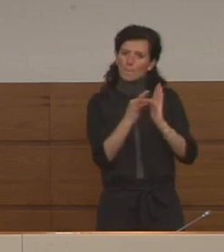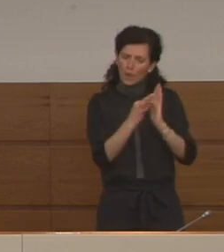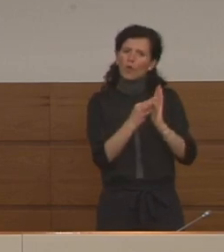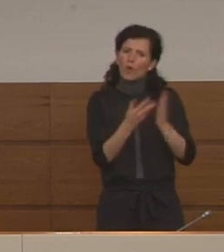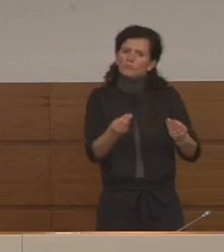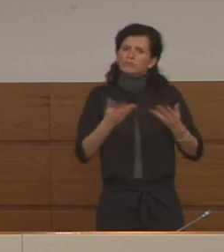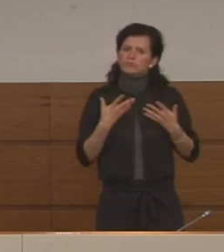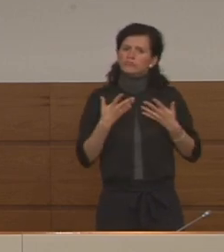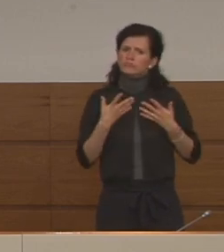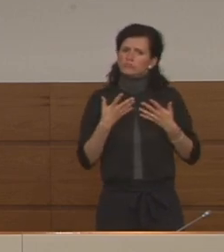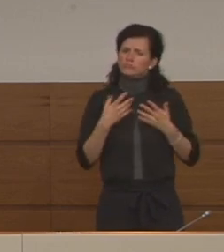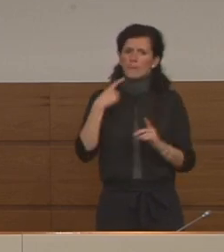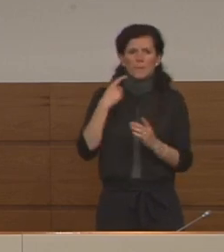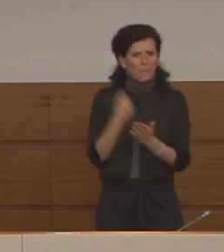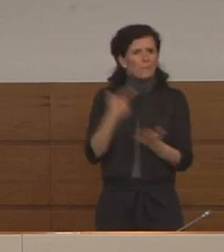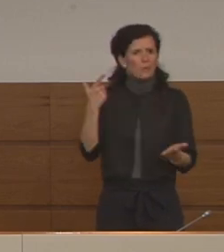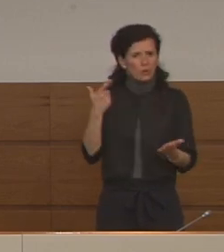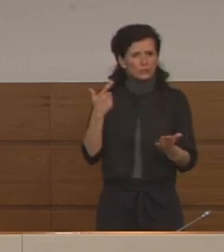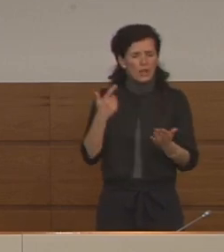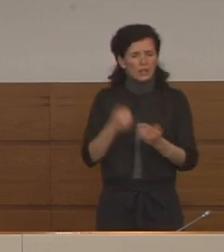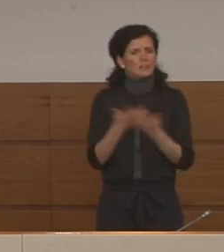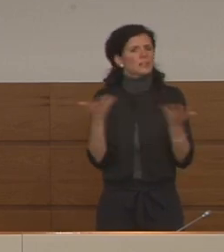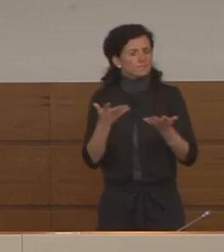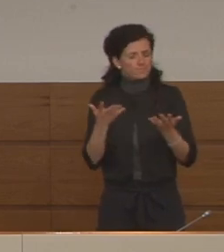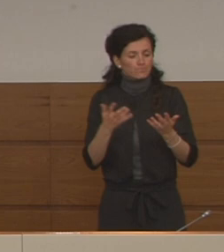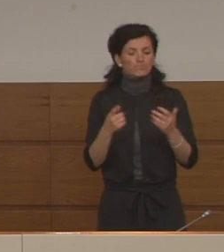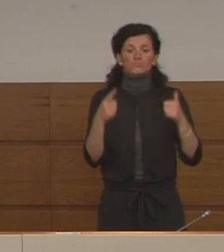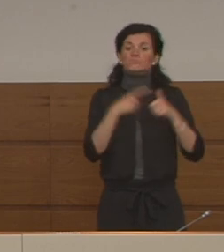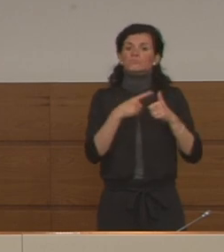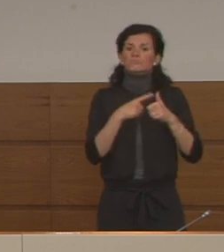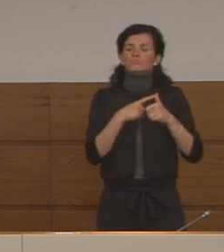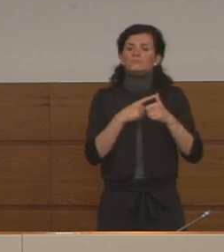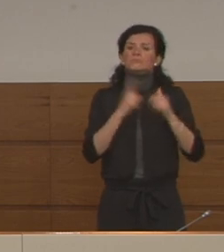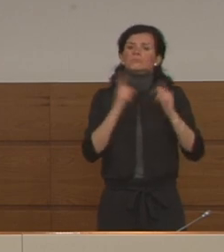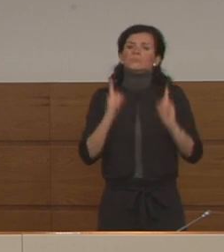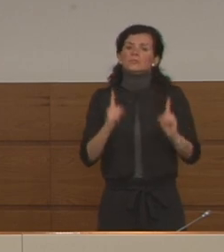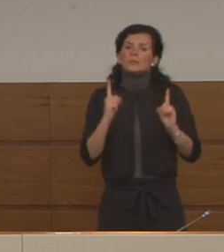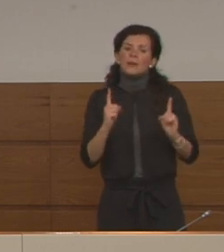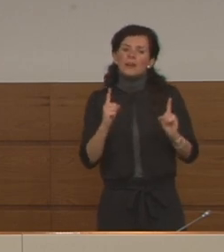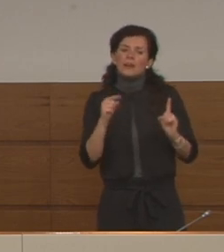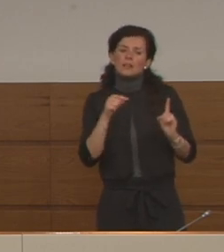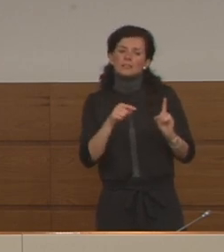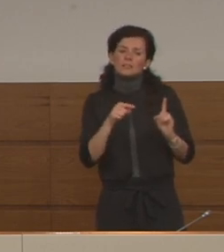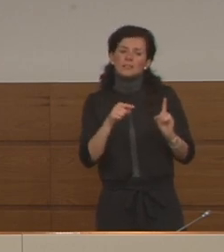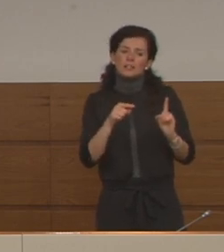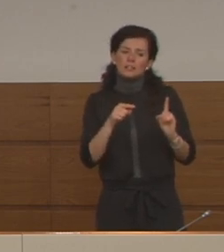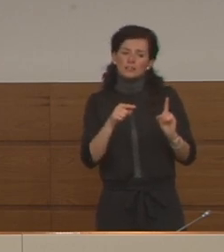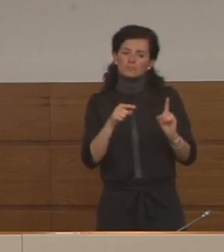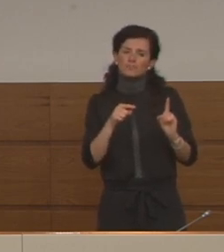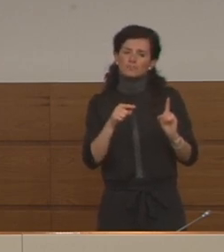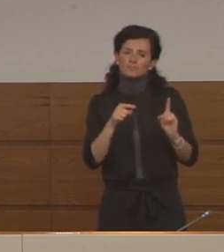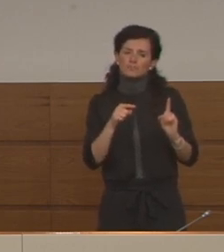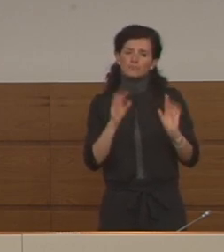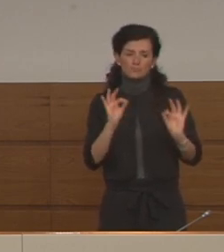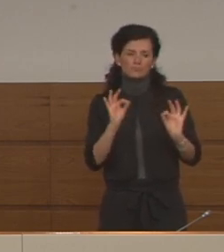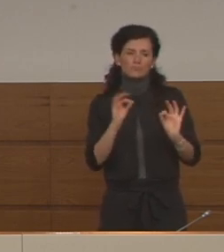Il primo è che molto è condizionato dal grosso impatto che, proprio per l'emergenza che